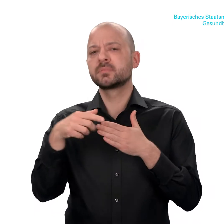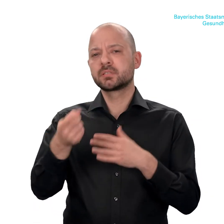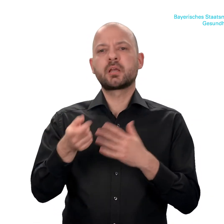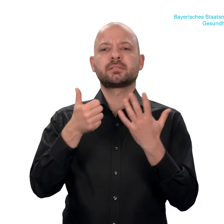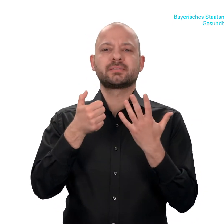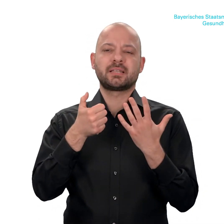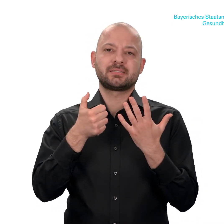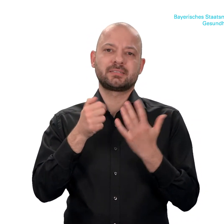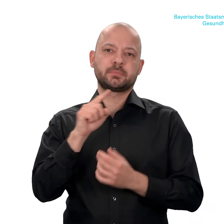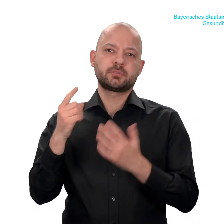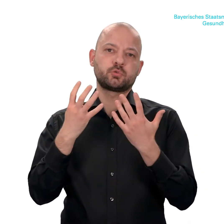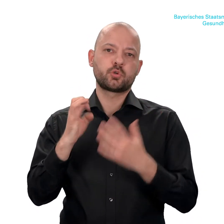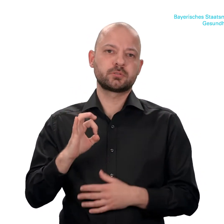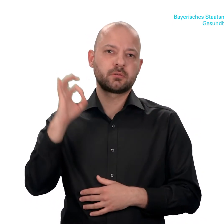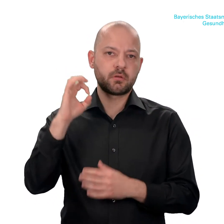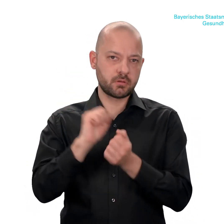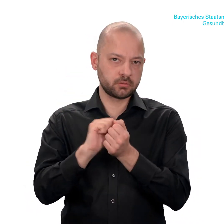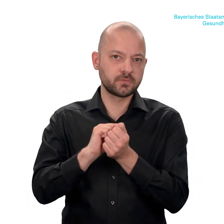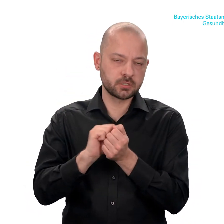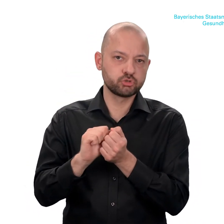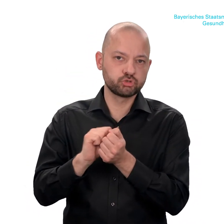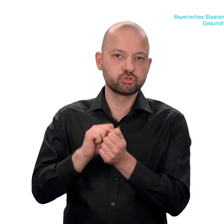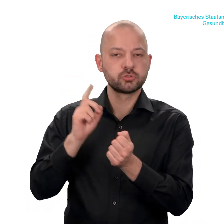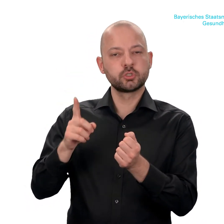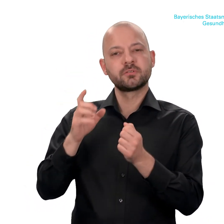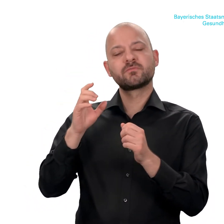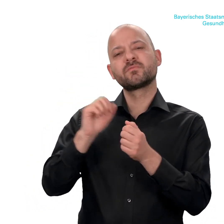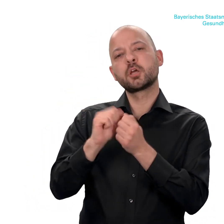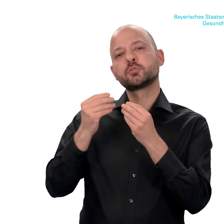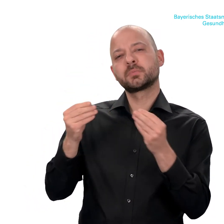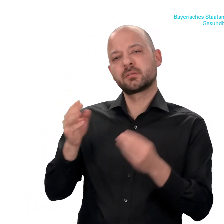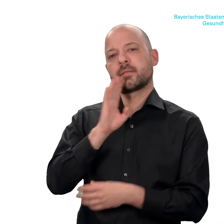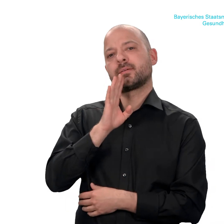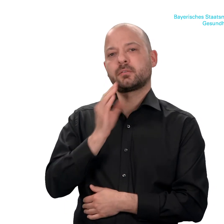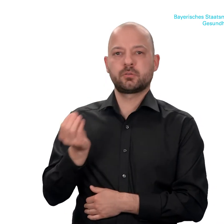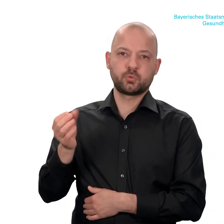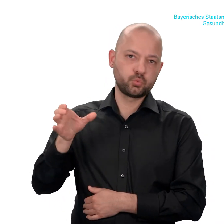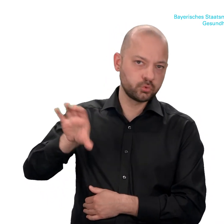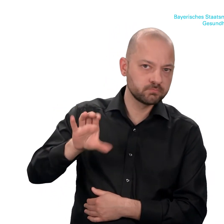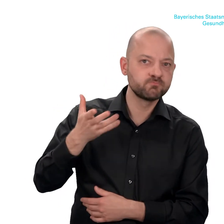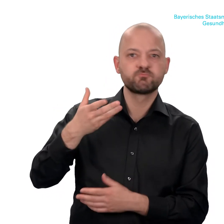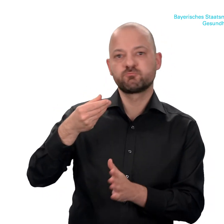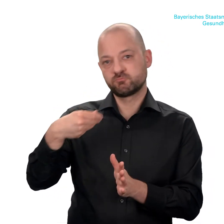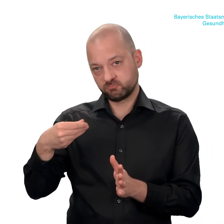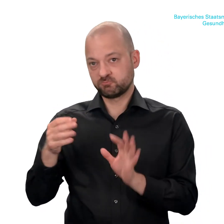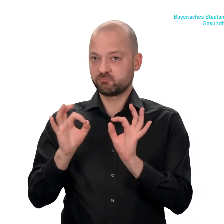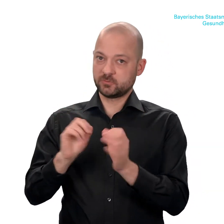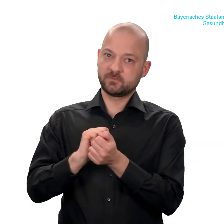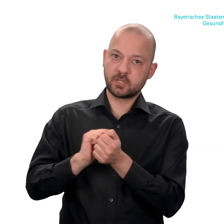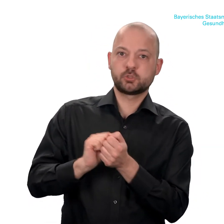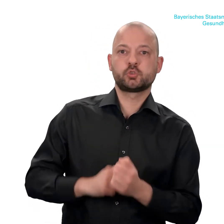bei 60-90°C mit ausreichend Waschmittel gewaschen werden